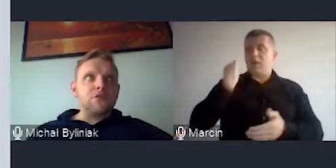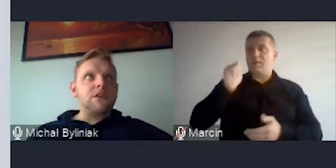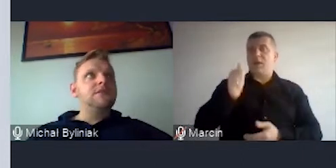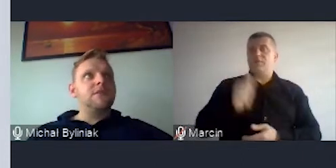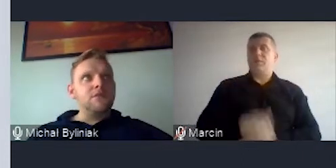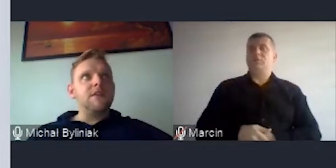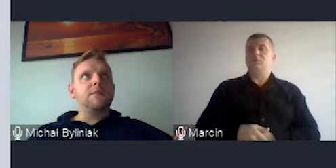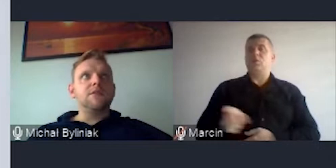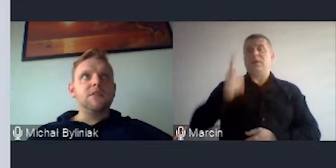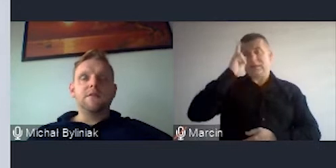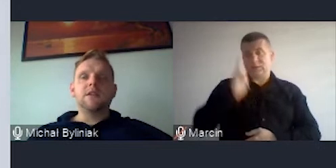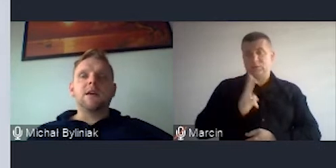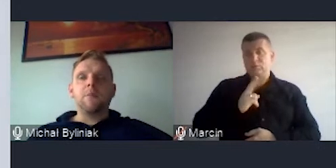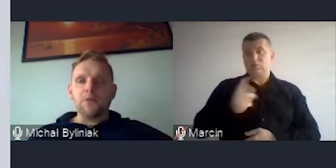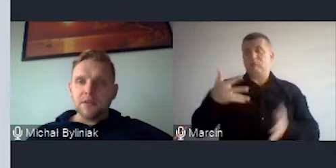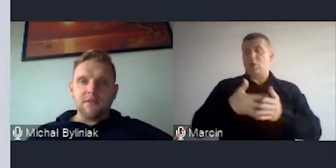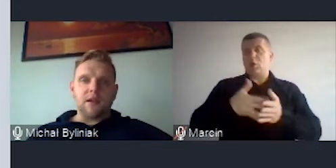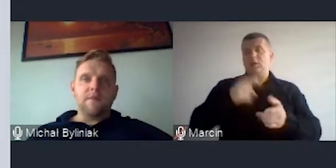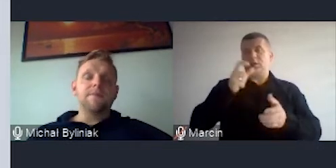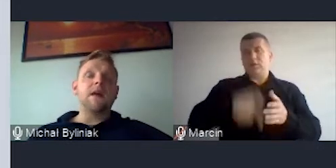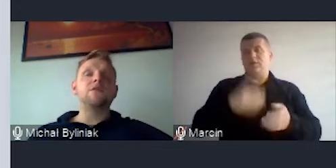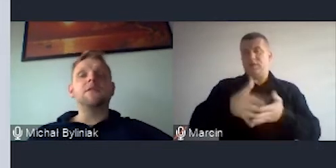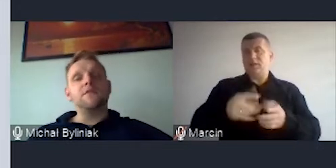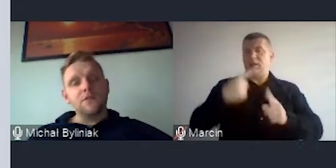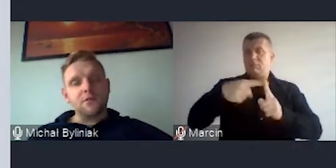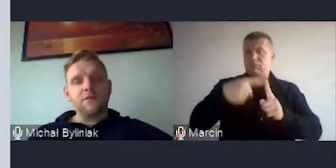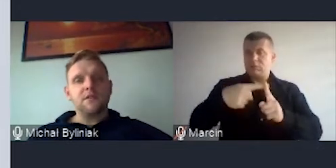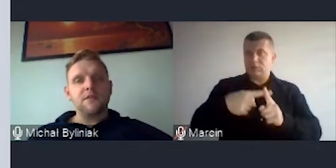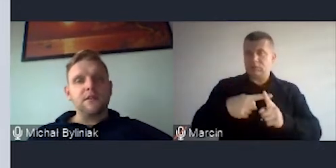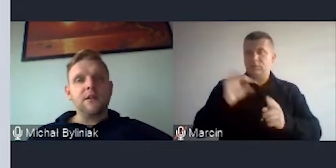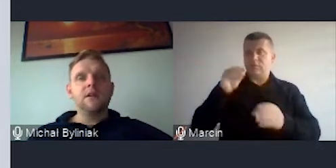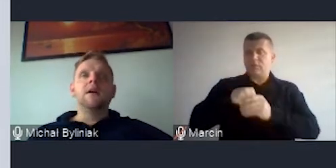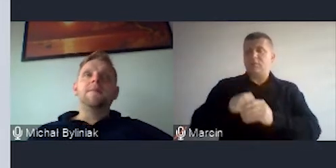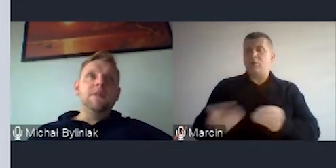To, że instytucja wam oceniła wydatek pozytywnie na ocenie wniosku o dofinansowanie,